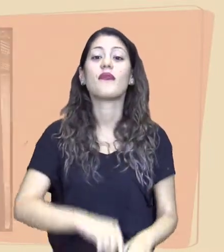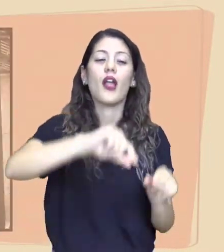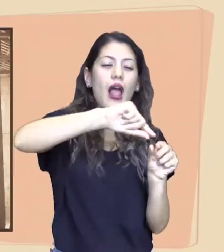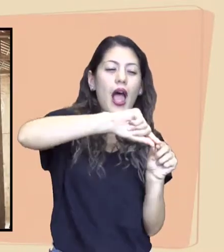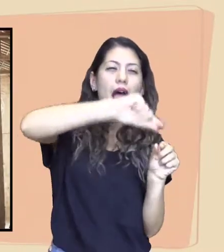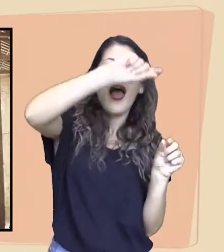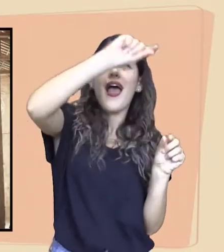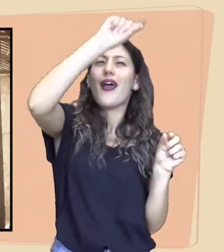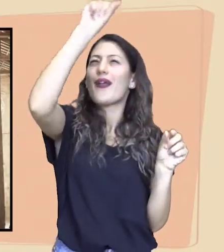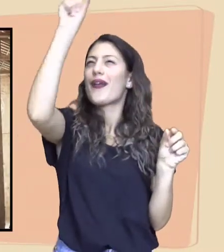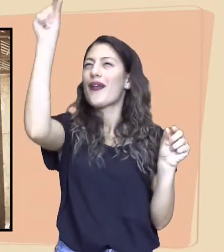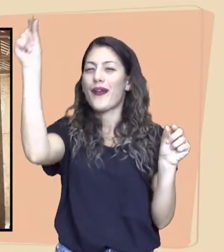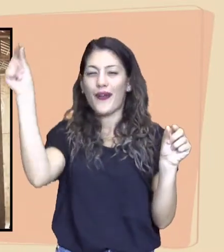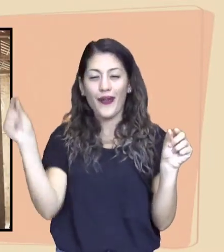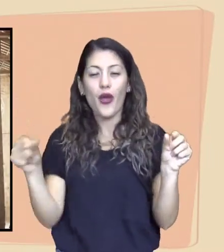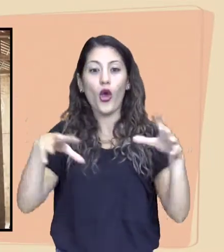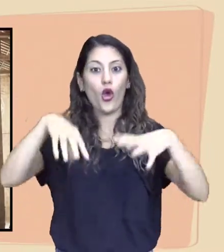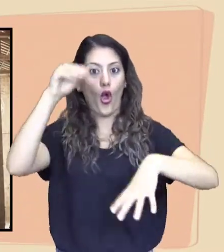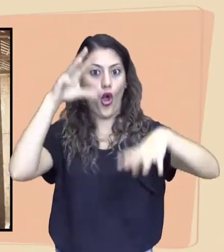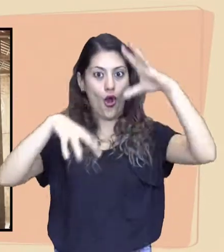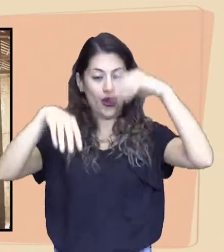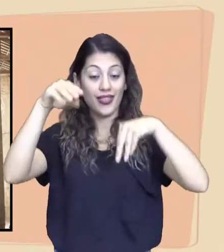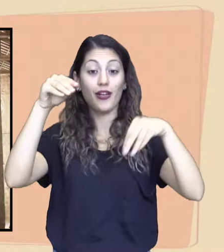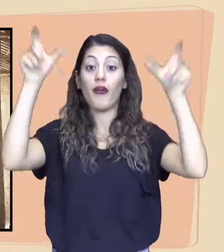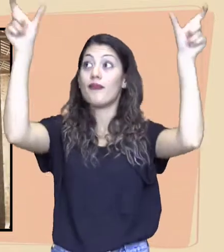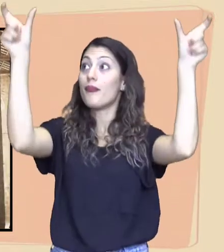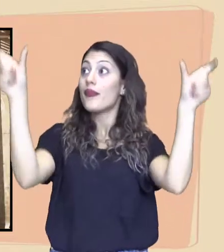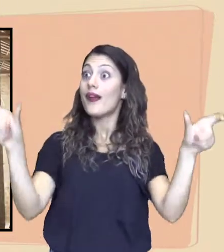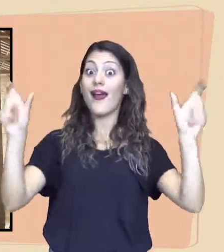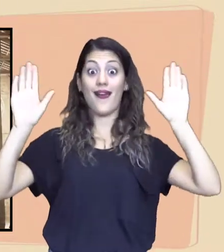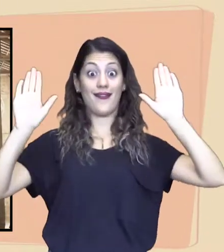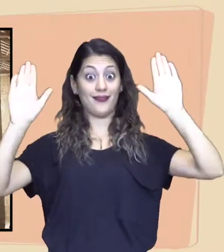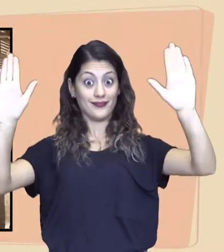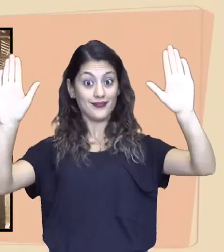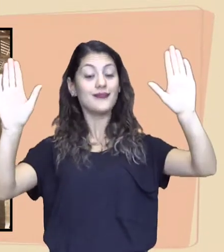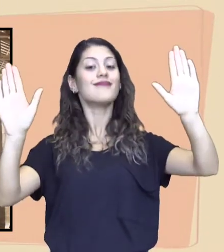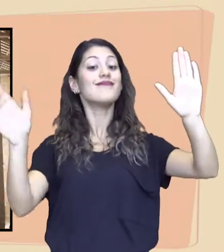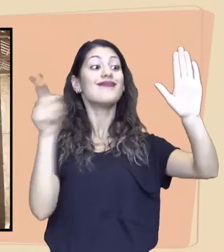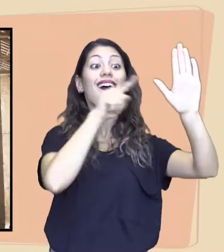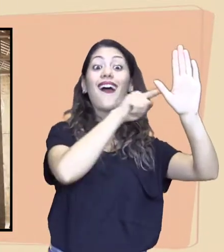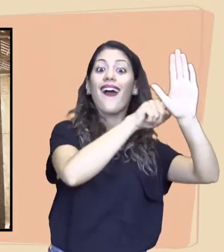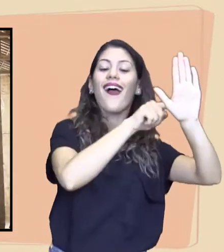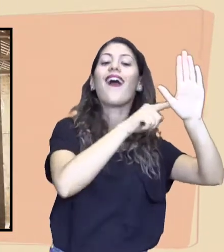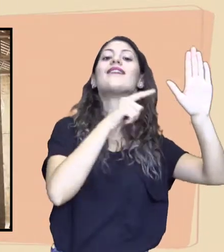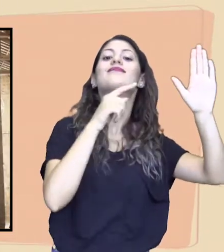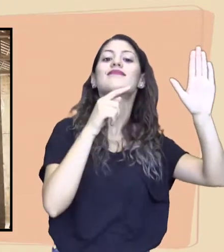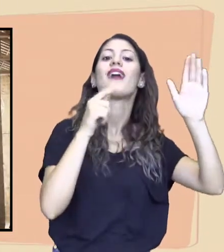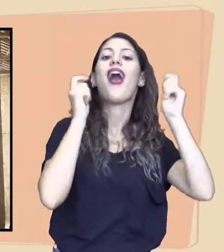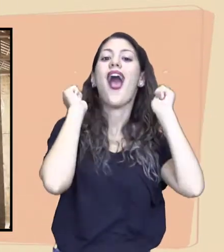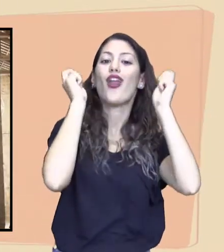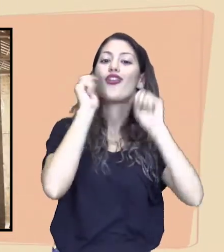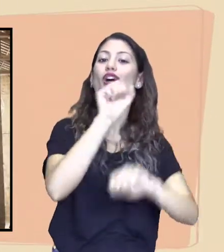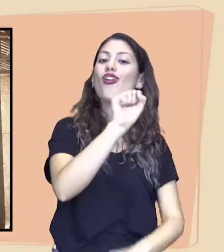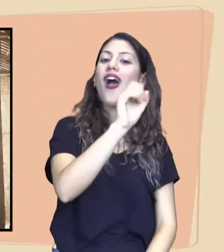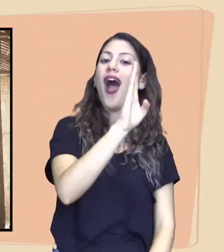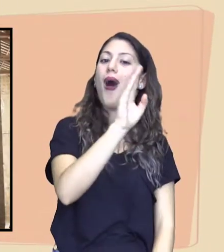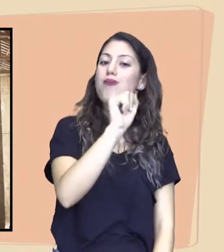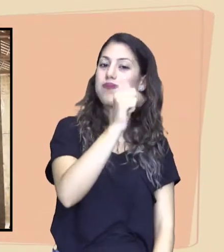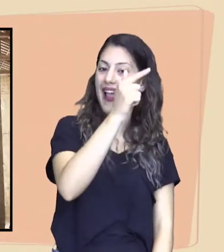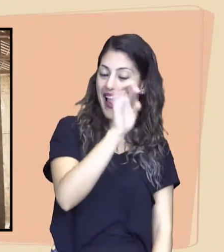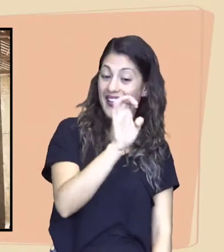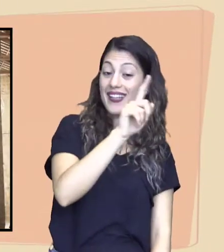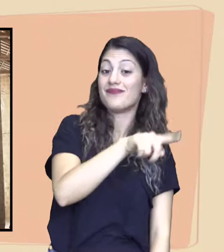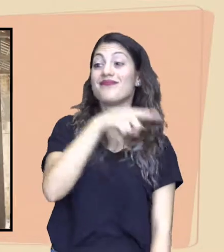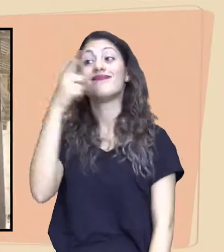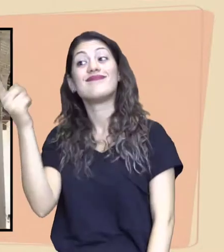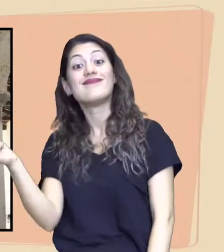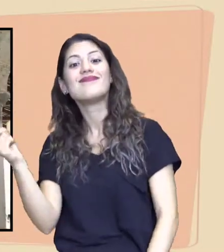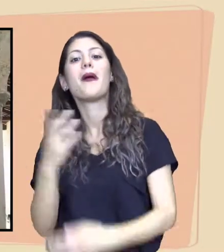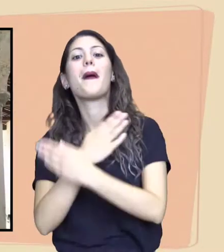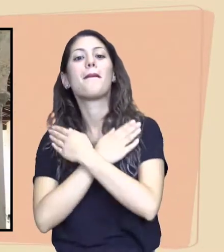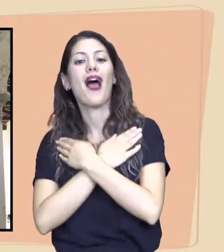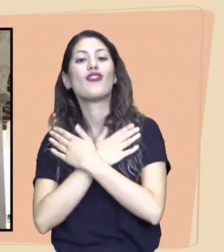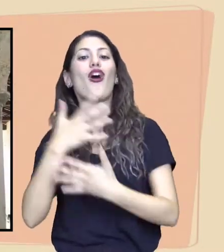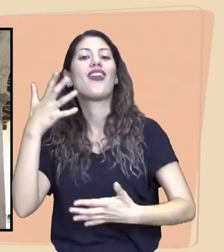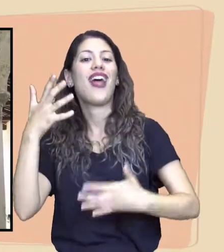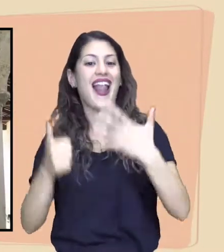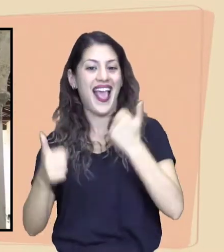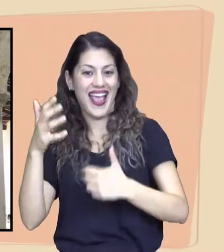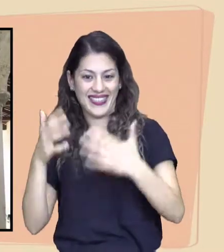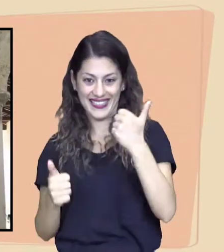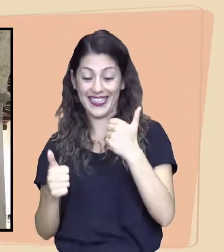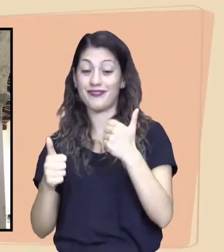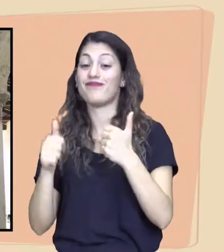si vedono sui pilastri dell'arco gotico un piccolo dipinto di Sant'Antonio Abate e una dolce Madonna del latte,